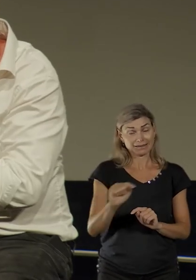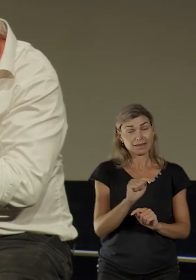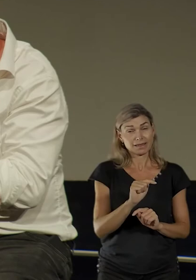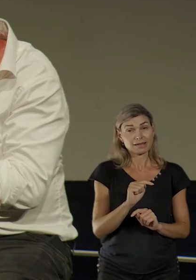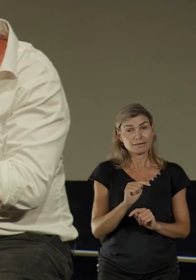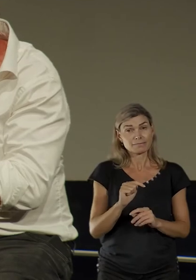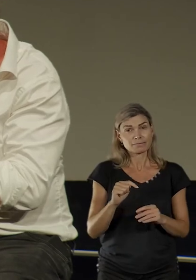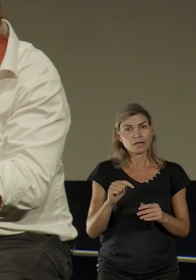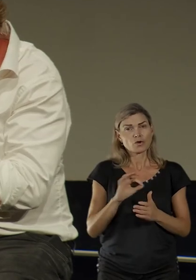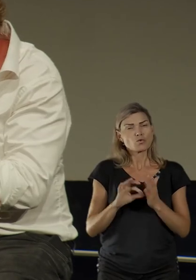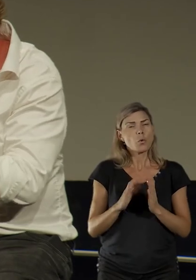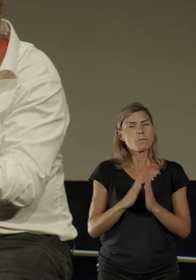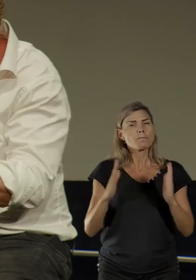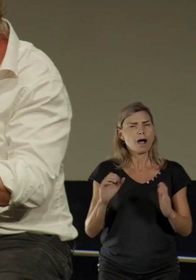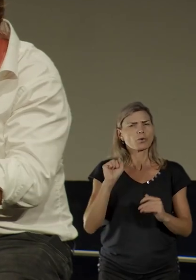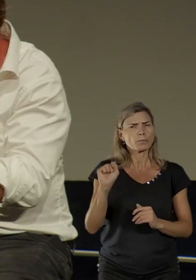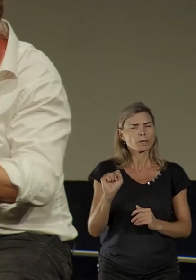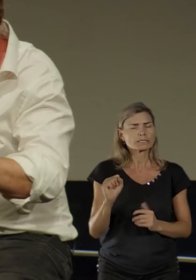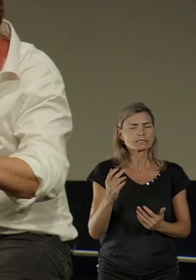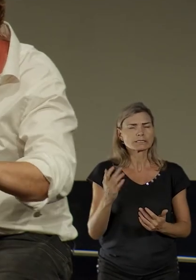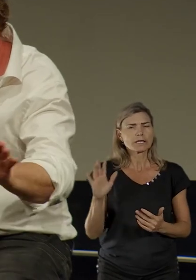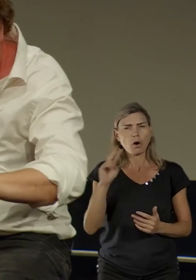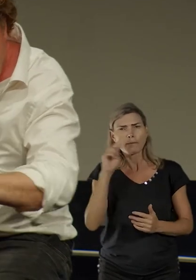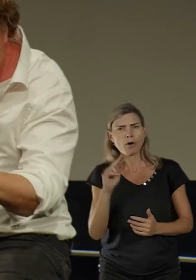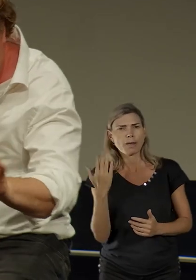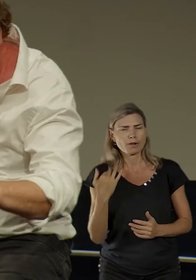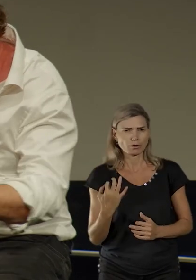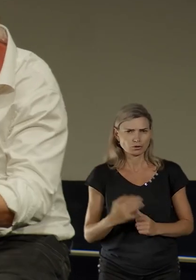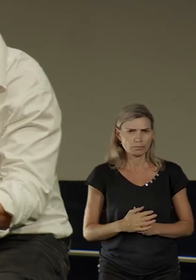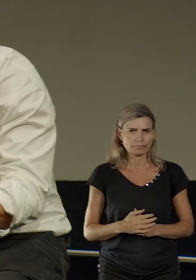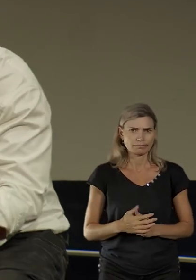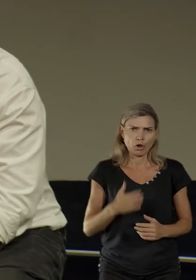v té totalitě. A teď, samozřejmě, já si taky myslím, totalita, neměl jsem to rád.